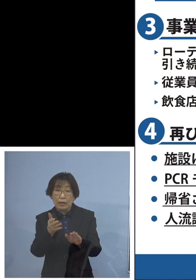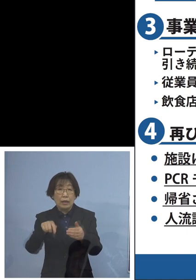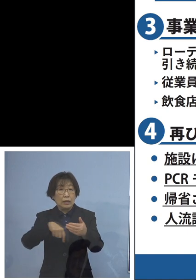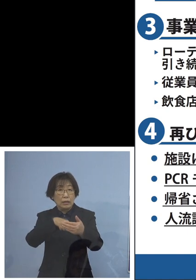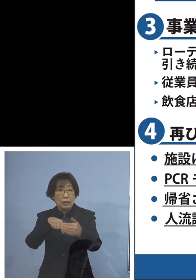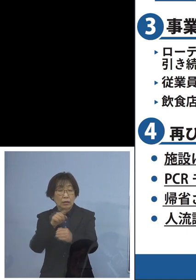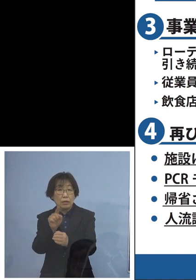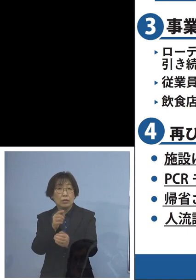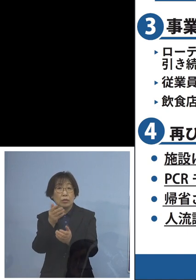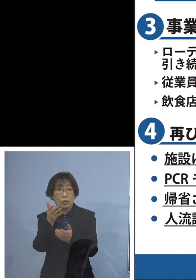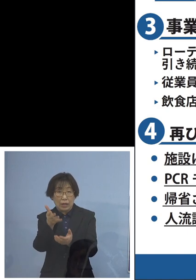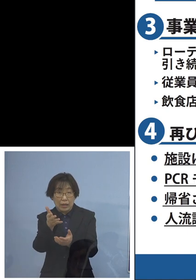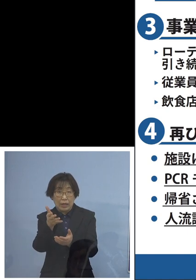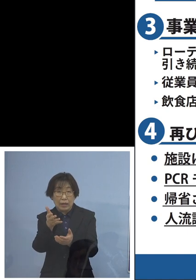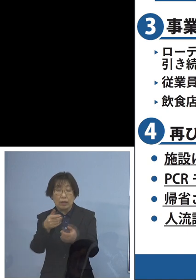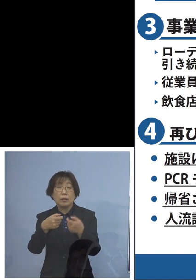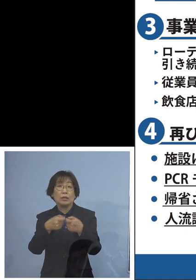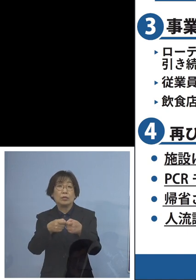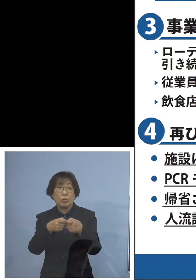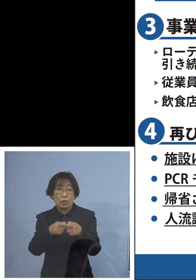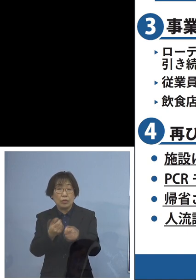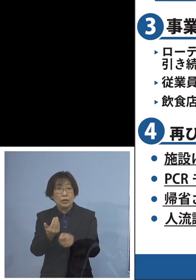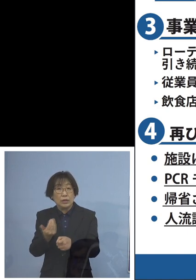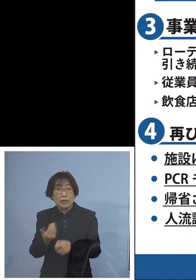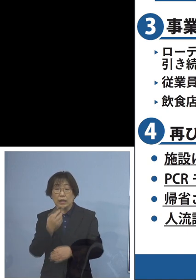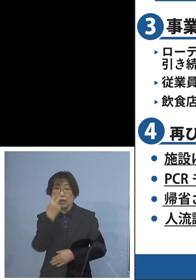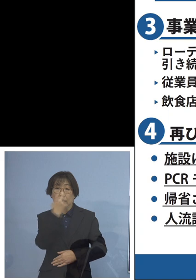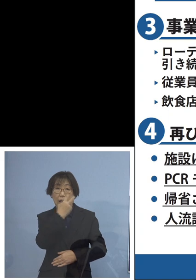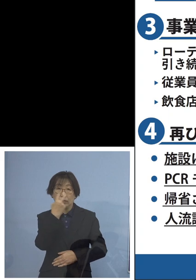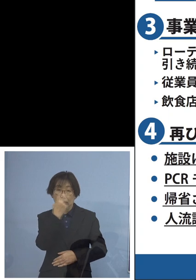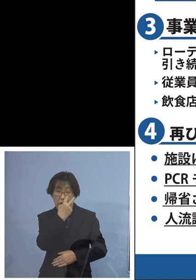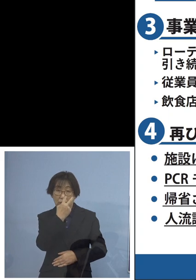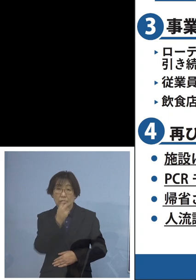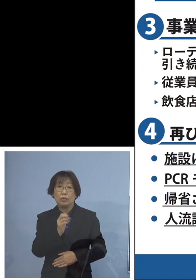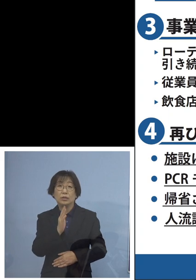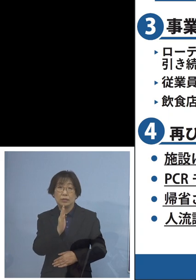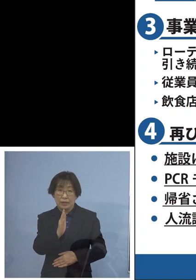こうした点を 事前に確認いただければと思います